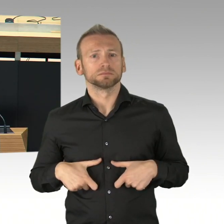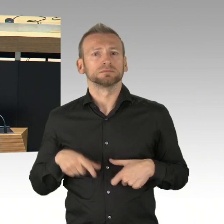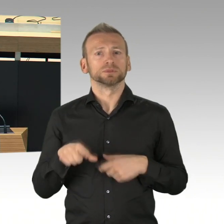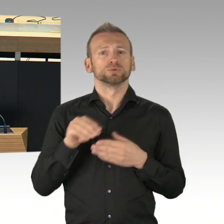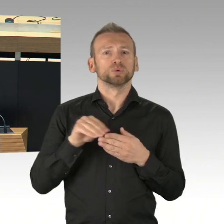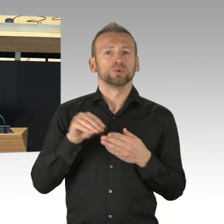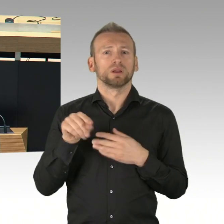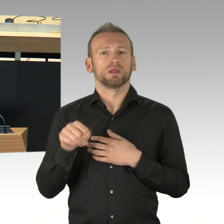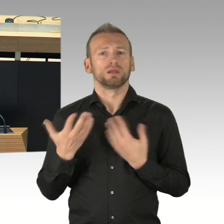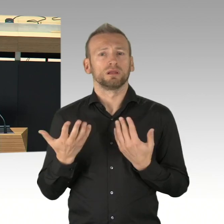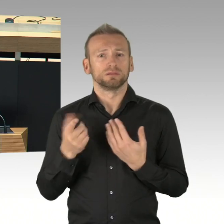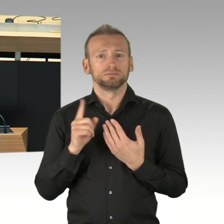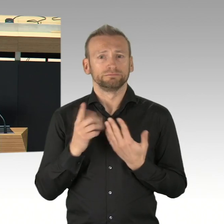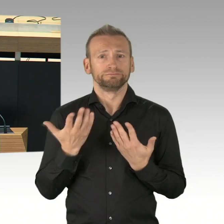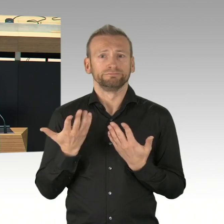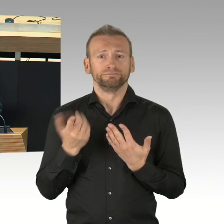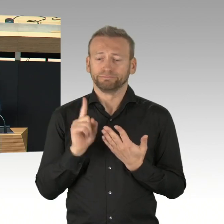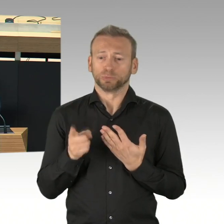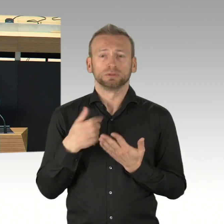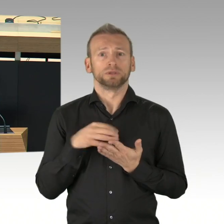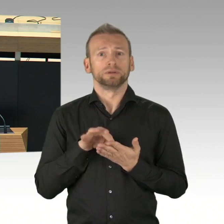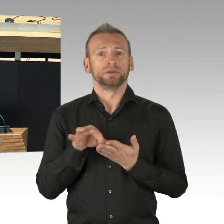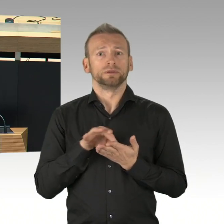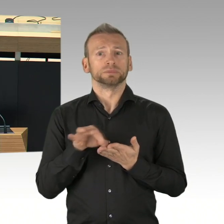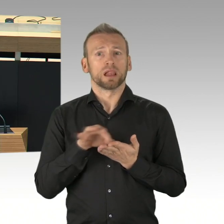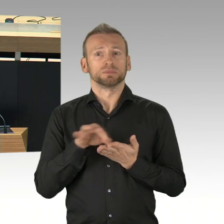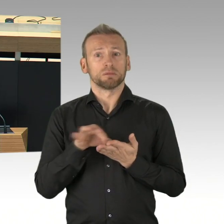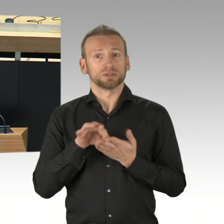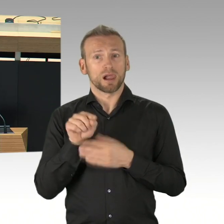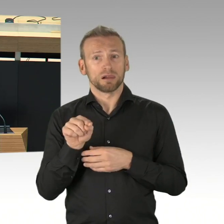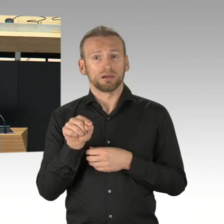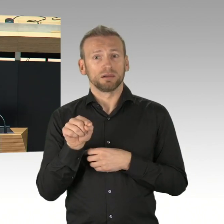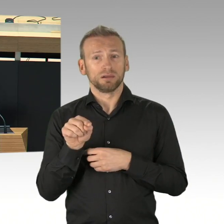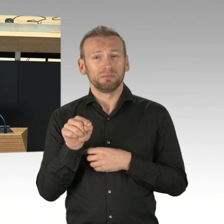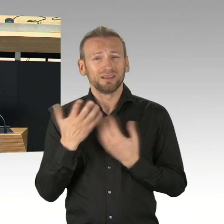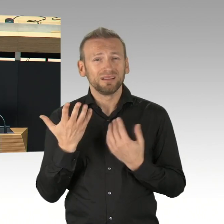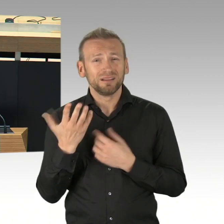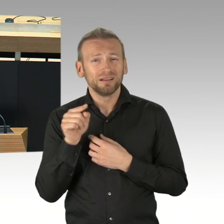bitte, das ist ja schrecklich, der brüllt mich hier die ganze Zeit an. Wenn Sie eine Frage haben, drücken Sie ... (Präsidium) Zwischenrufe sind erlaubt,